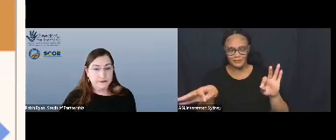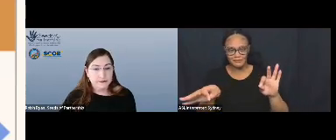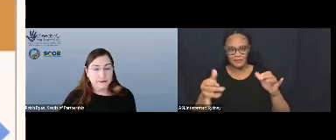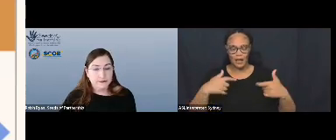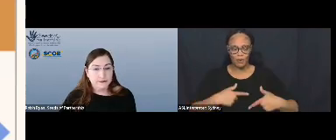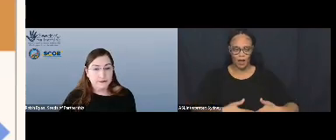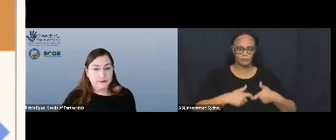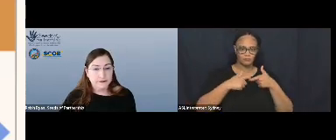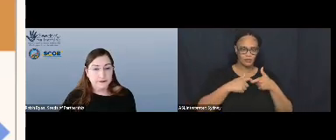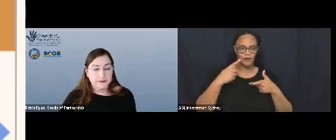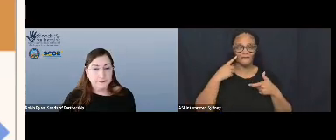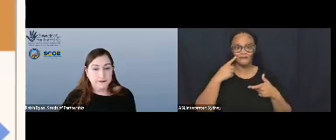Tenemos algunas opciones de idiomas para esta sesión, lenguaje americano de señas que se destacará,